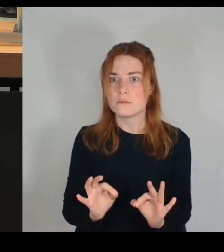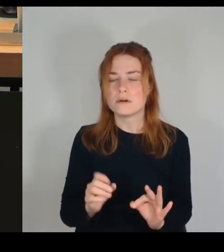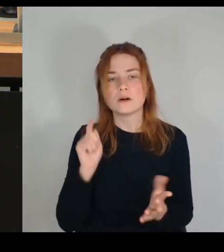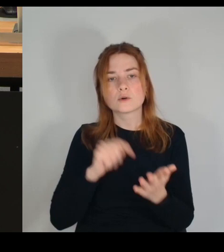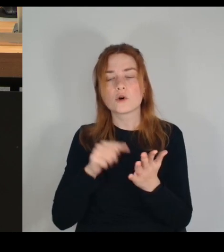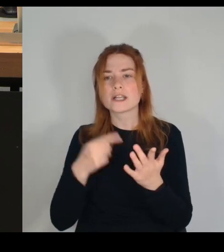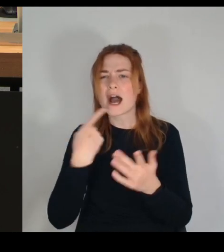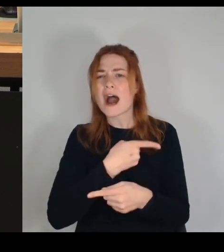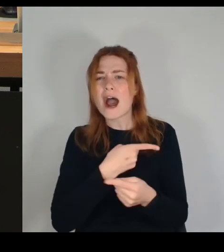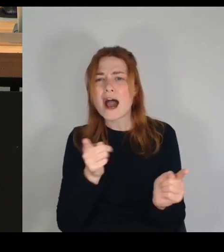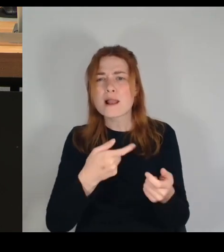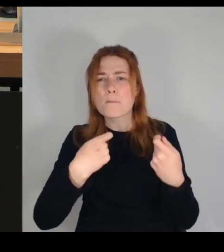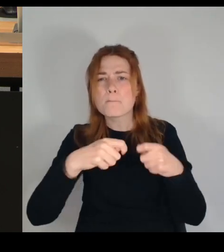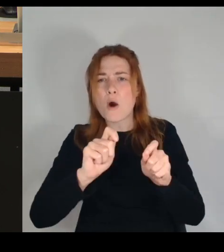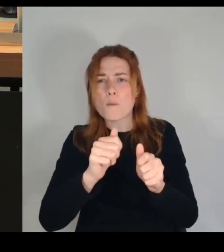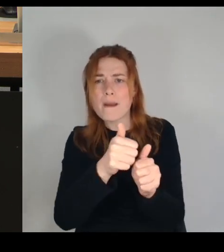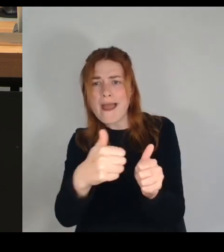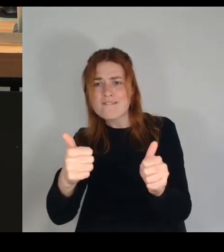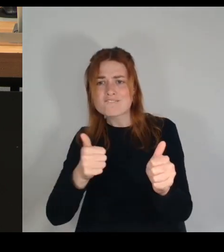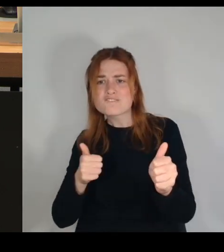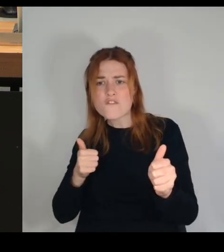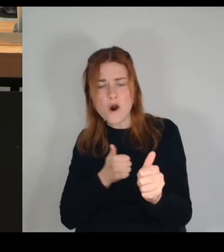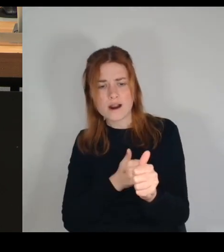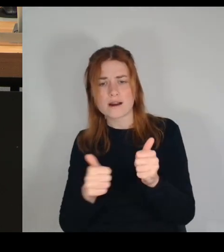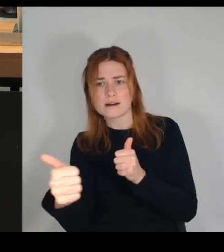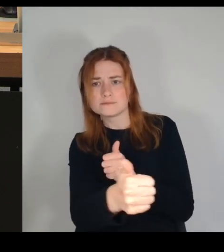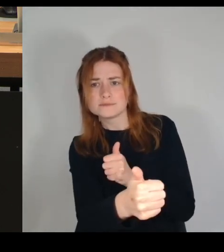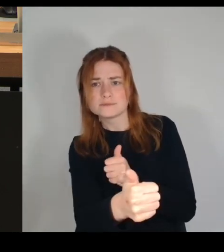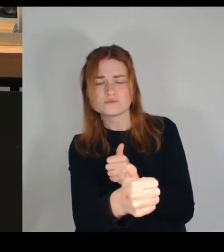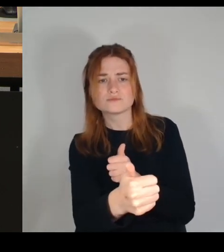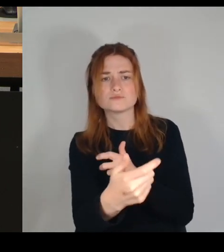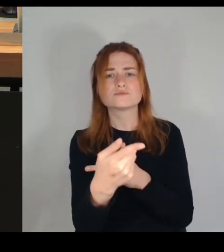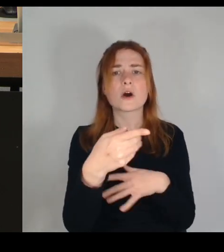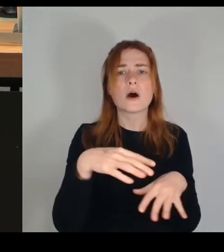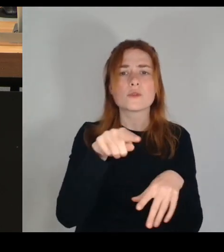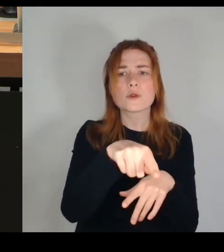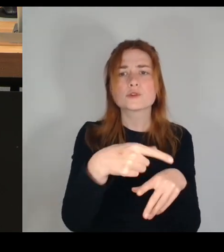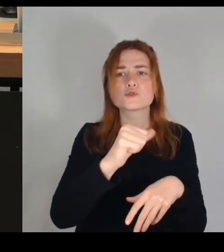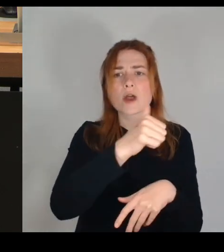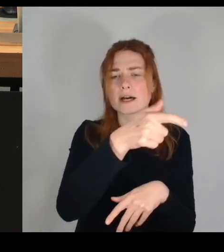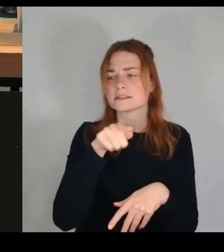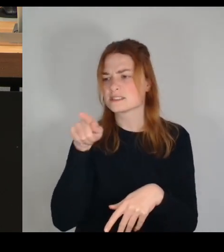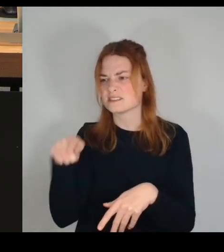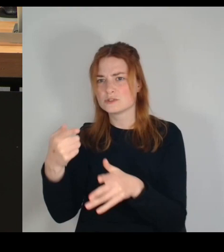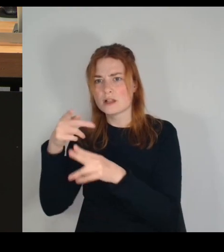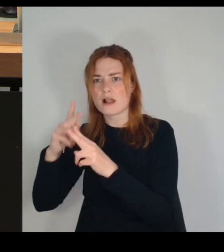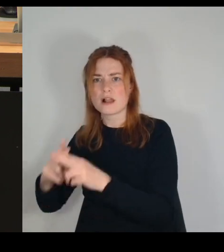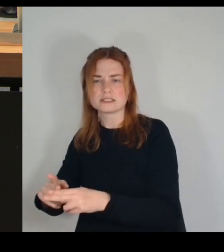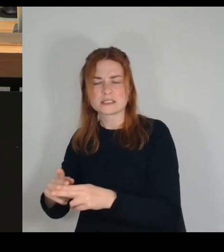Und die stehen auf der Straße zahlen Unmengen an Miete, und sie versorgen immer mehr Menschen, die über unsere Grenzen kommen, mit